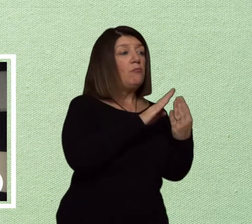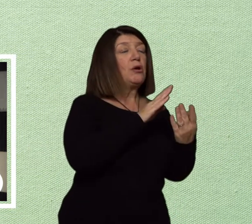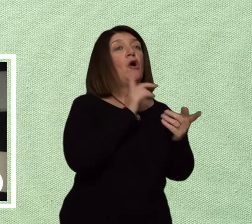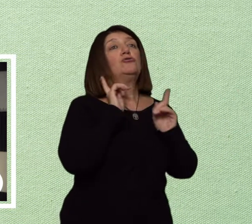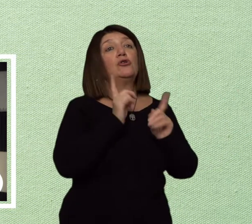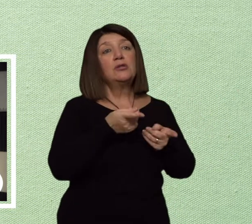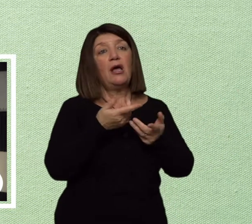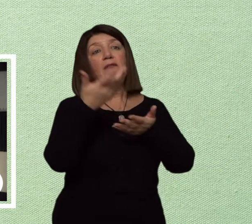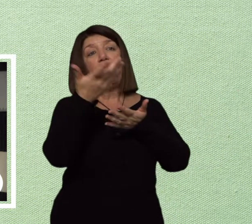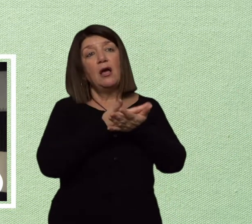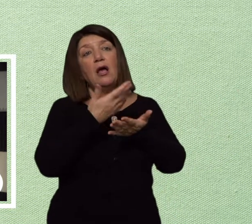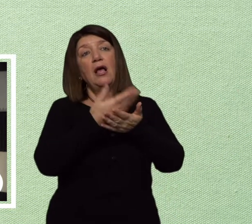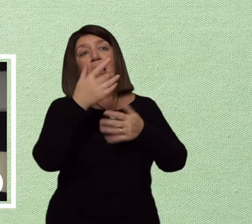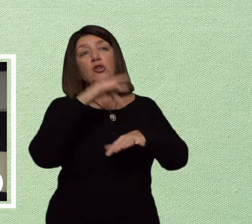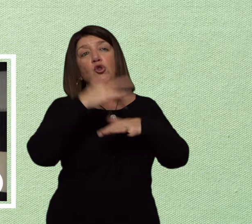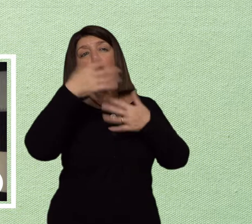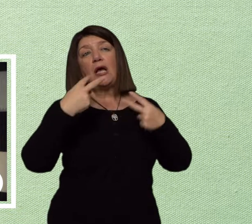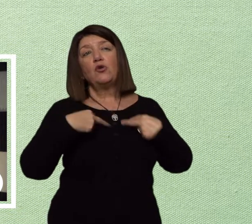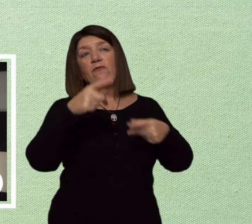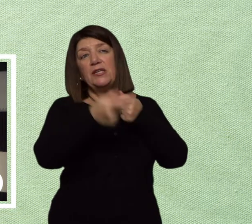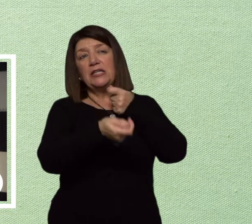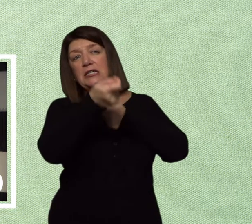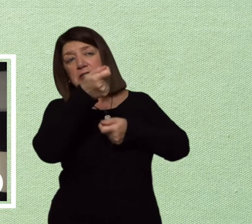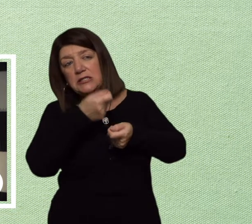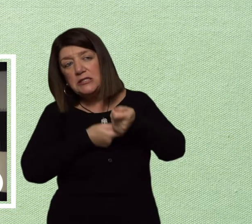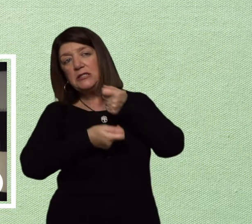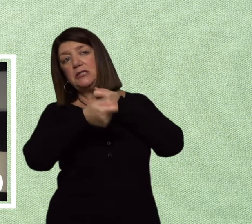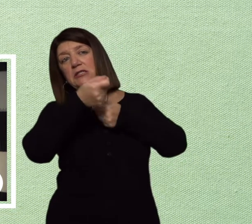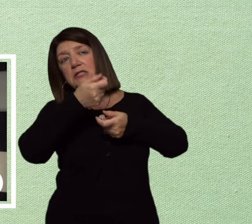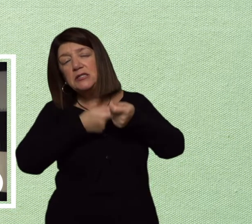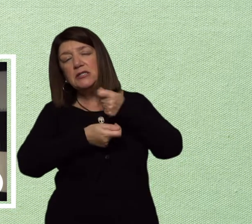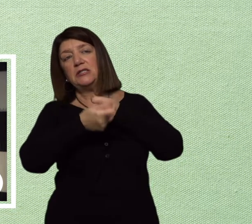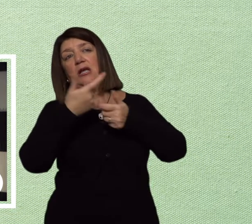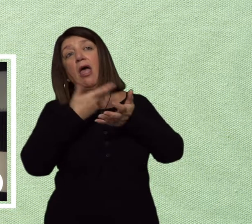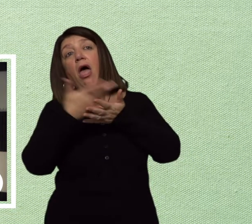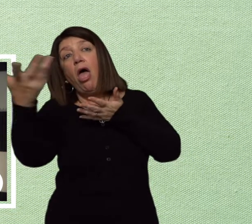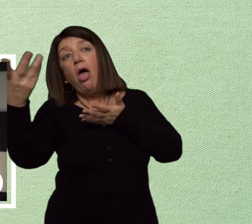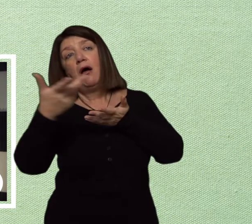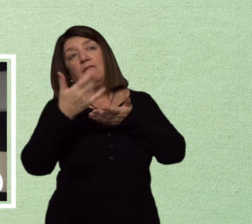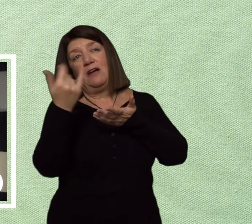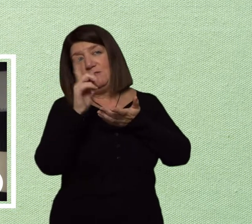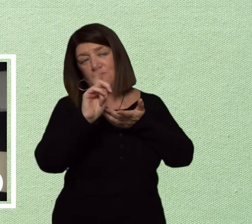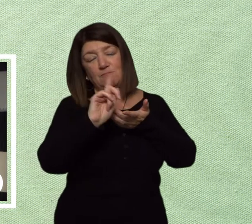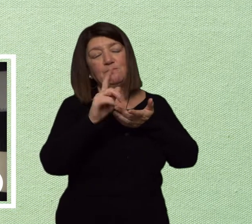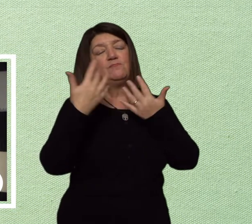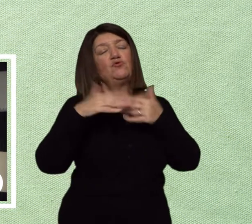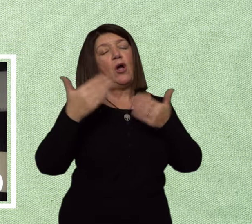vissuti, purtroppo l'incidenza aumenta. Ne avevamo calcolato in uno studio fatto sulla popolazione